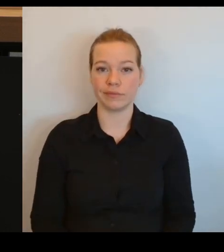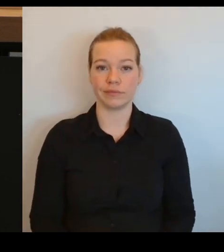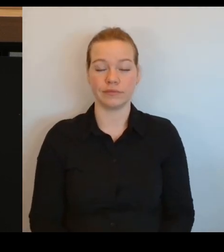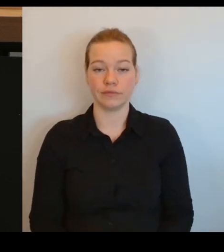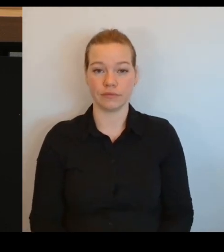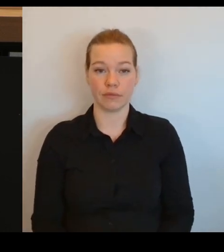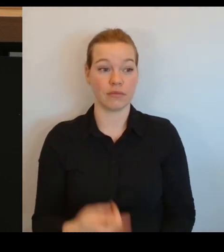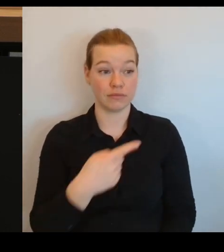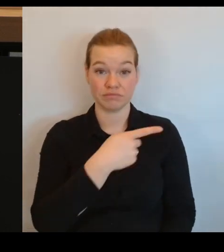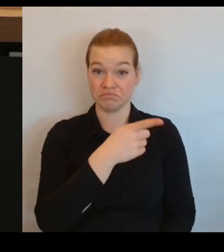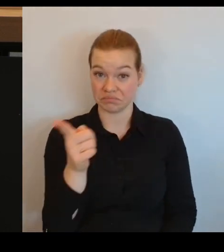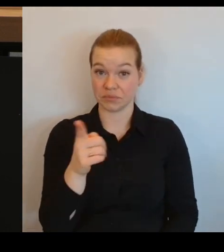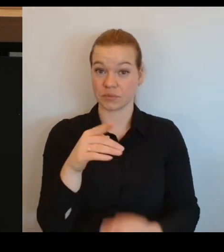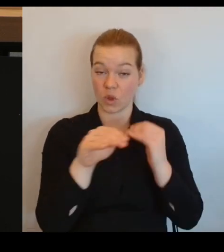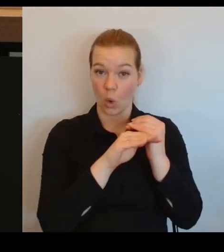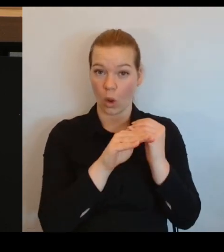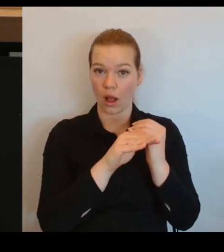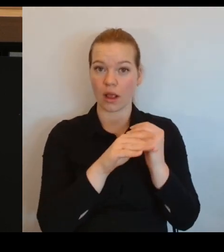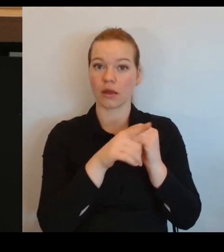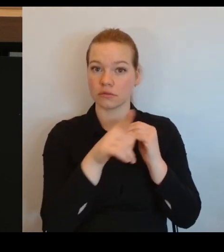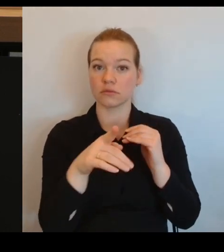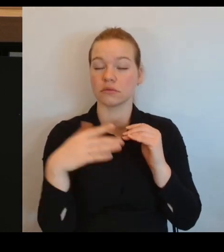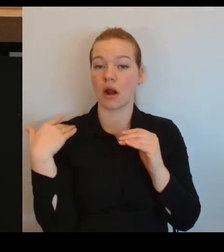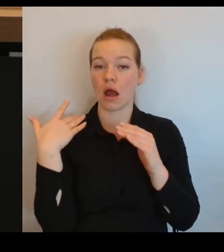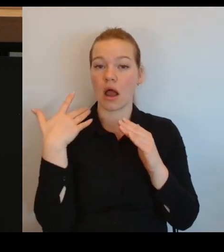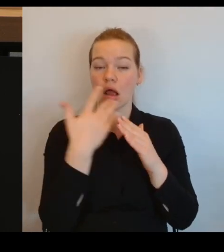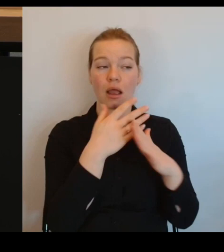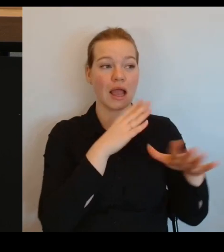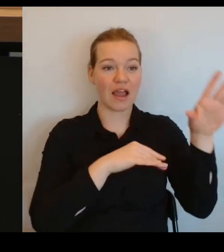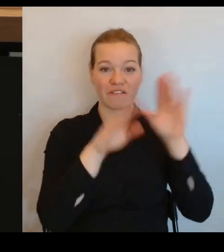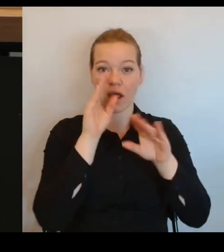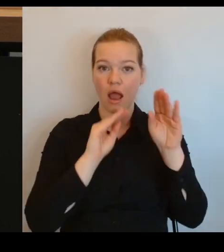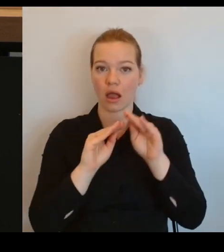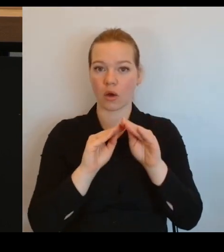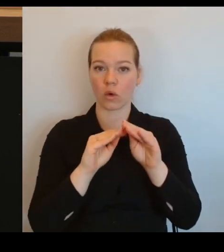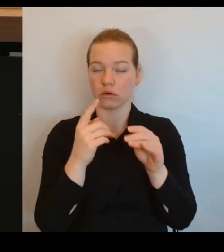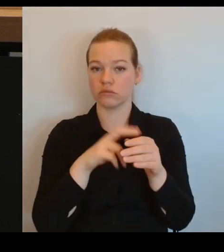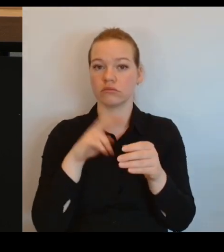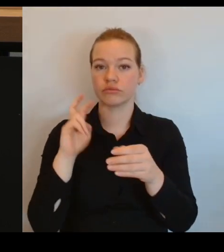es, den Wissenstransfer landesweit strukturiert zu sichern und voranzubringen.